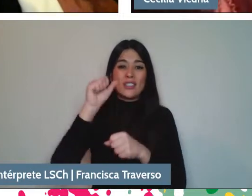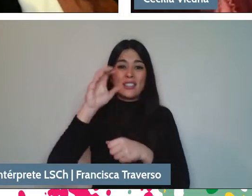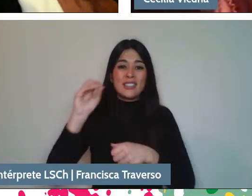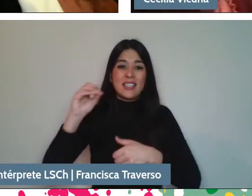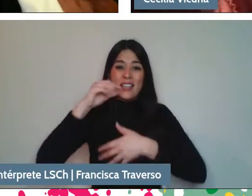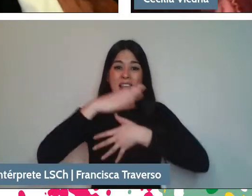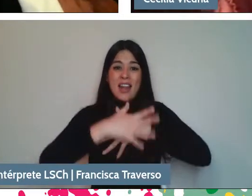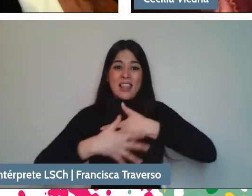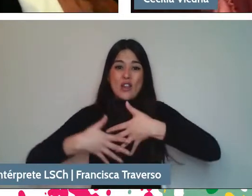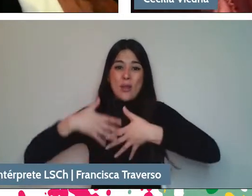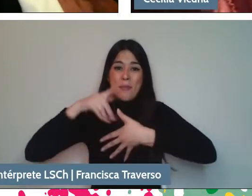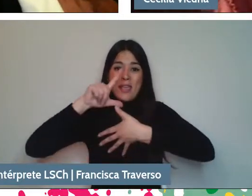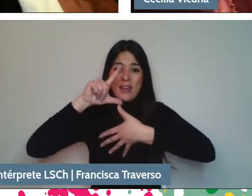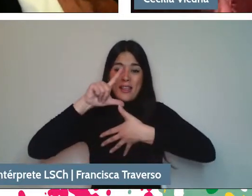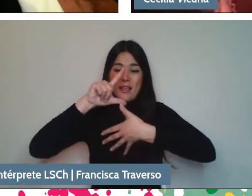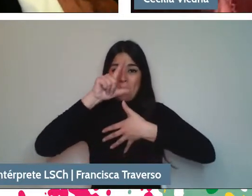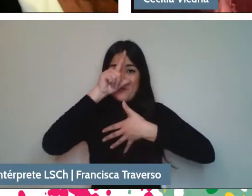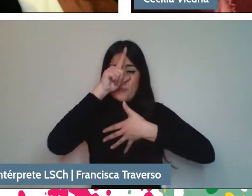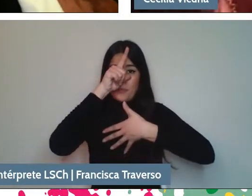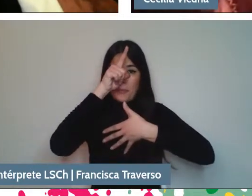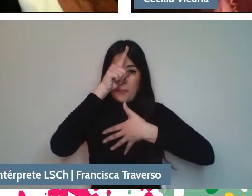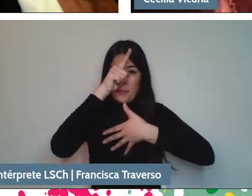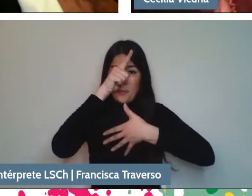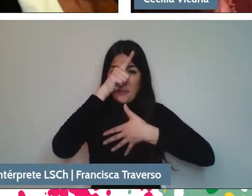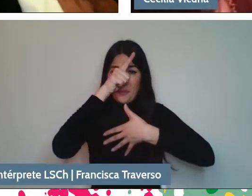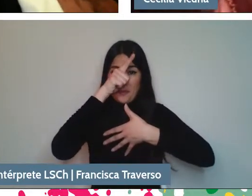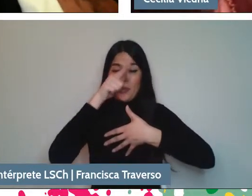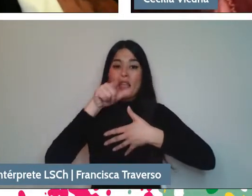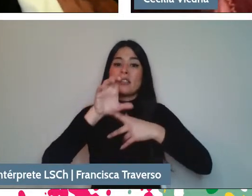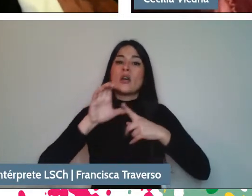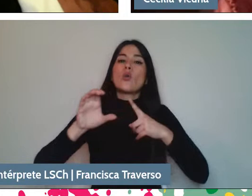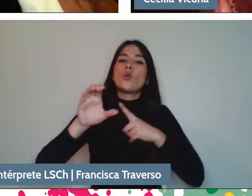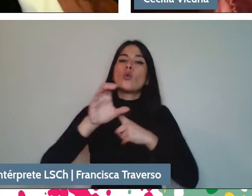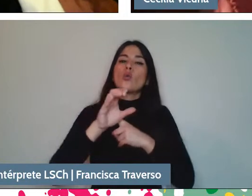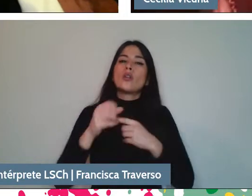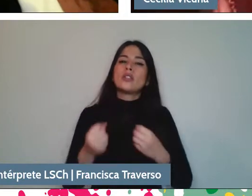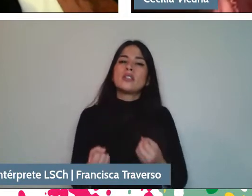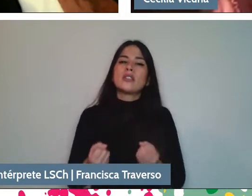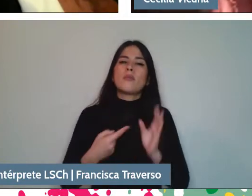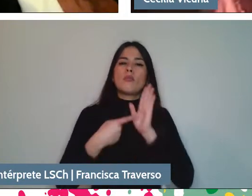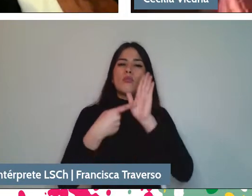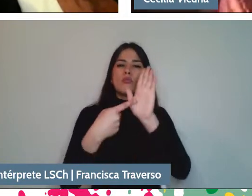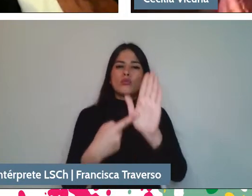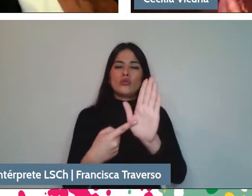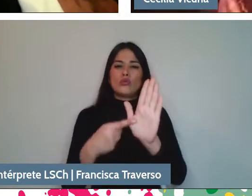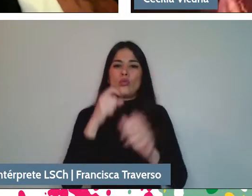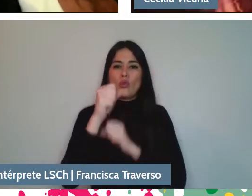Porque toda esa contracultura se hizo potente en los años 60, o sea, ya había empezado en los años los 50,